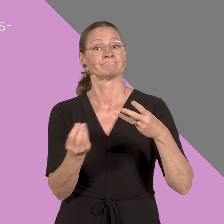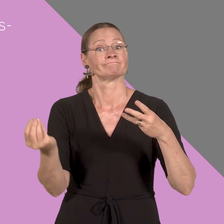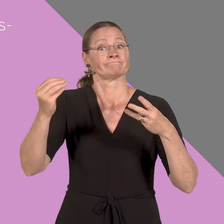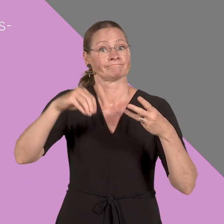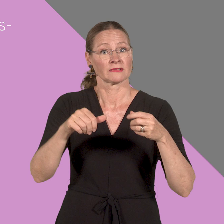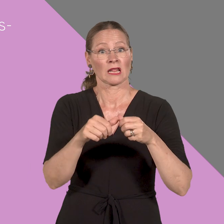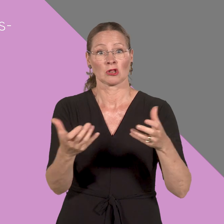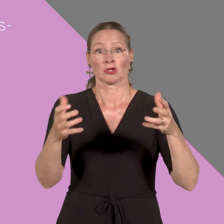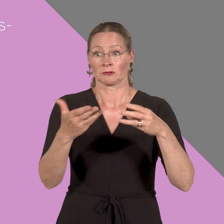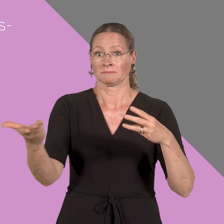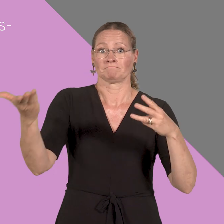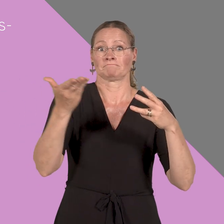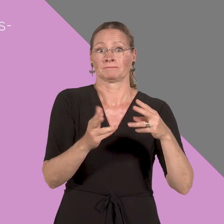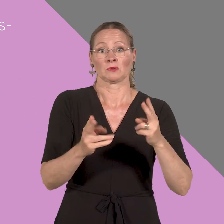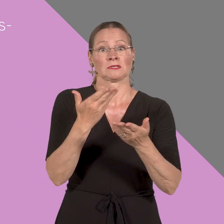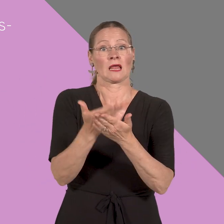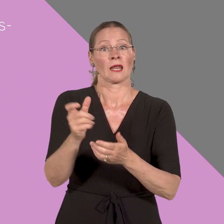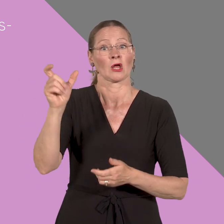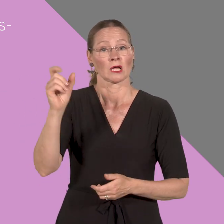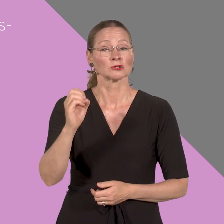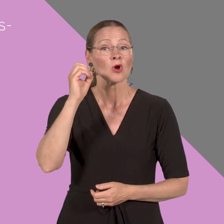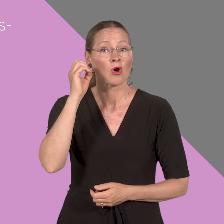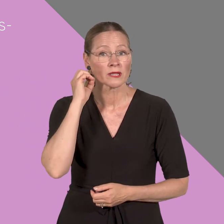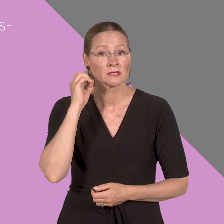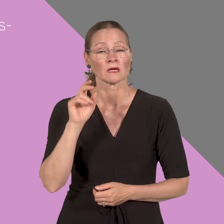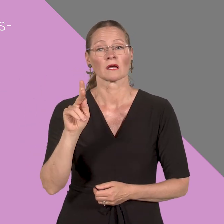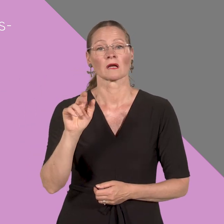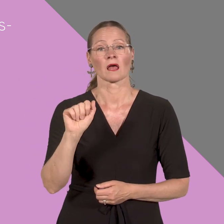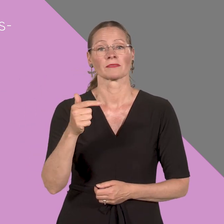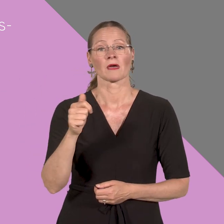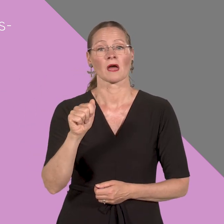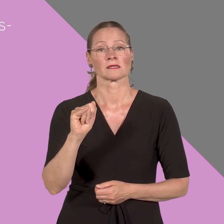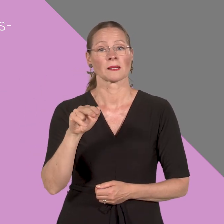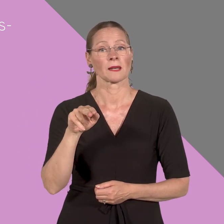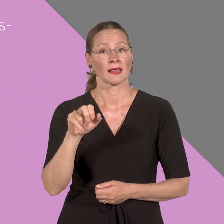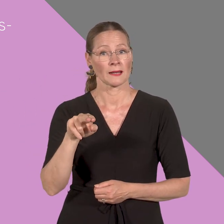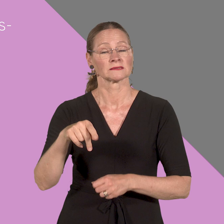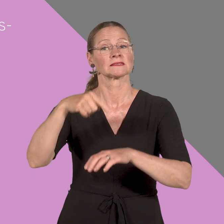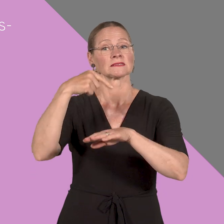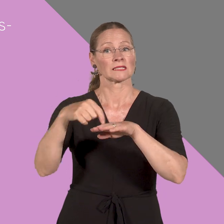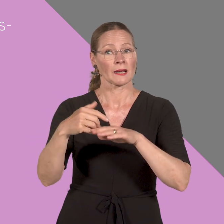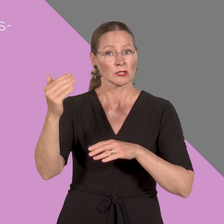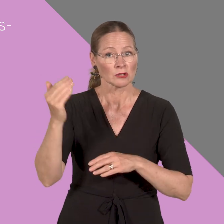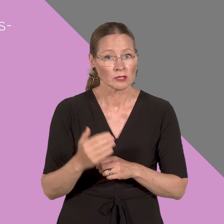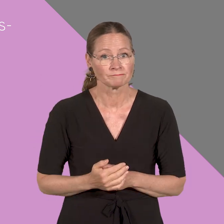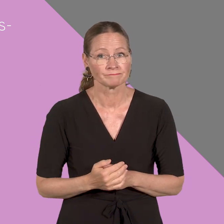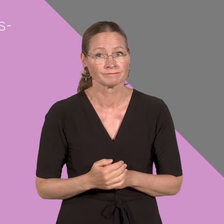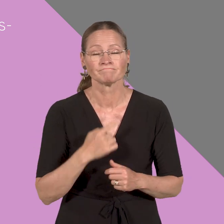Lisäksi liittokokouksessa esitettiin ehdolle Olli Kataista Seinäjoelta.